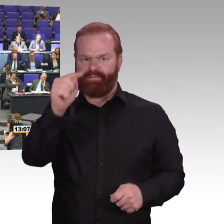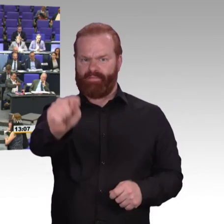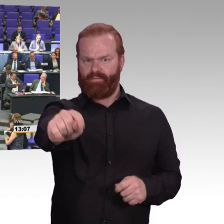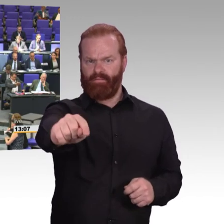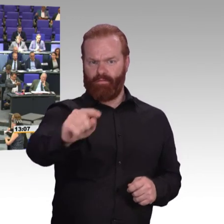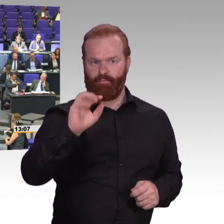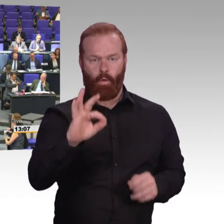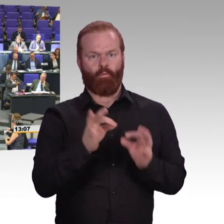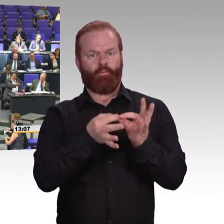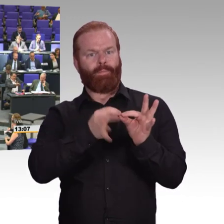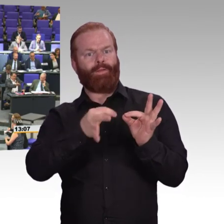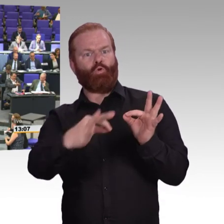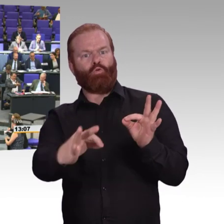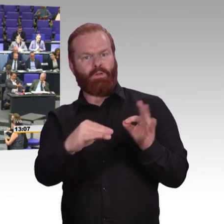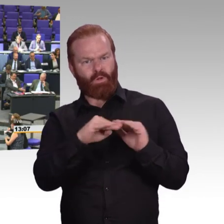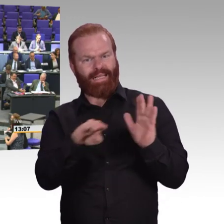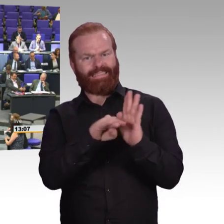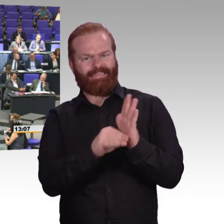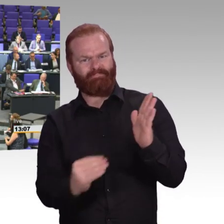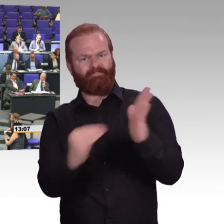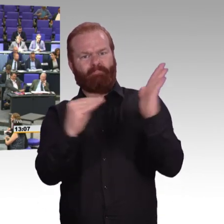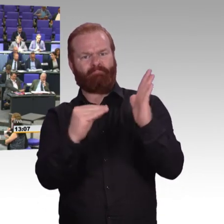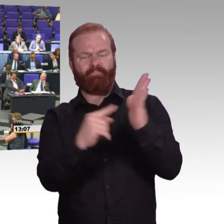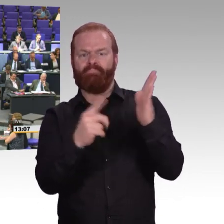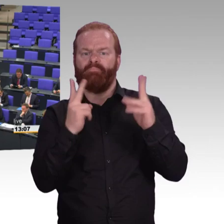und das ist auch gut so. Vielen Dank für Ihre Aufmerksamkeit!